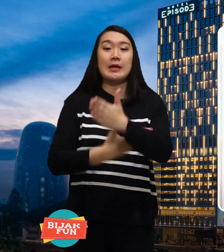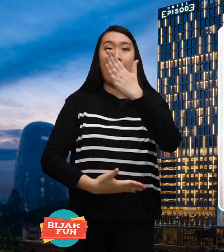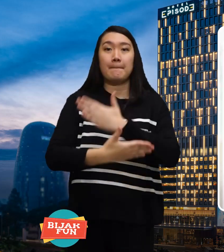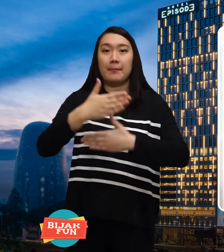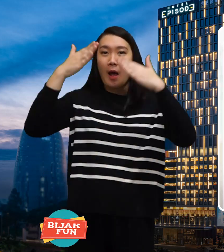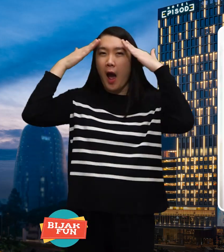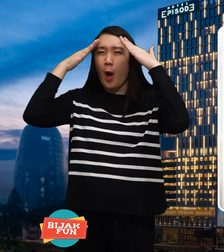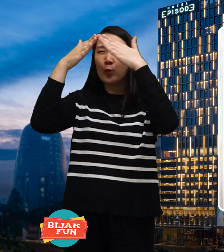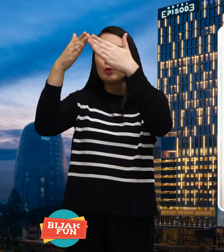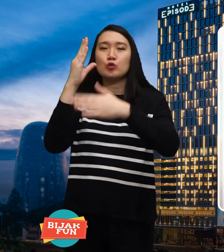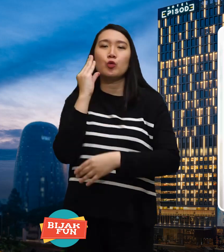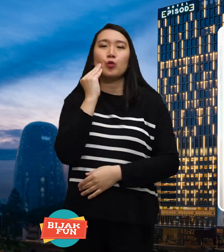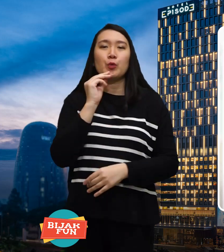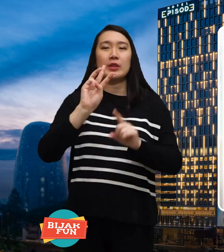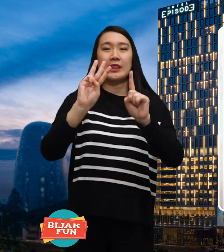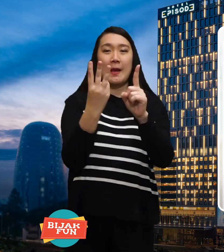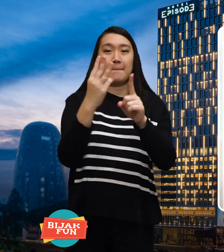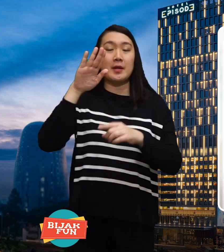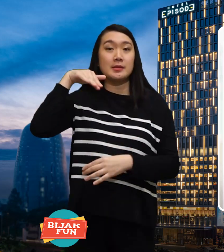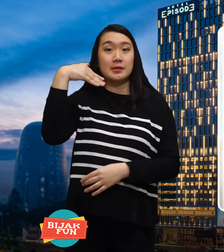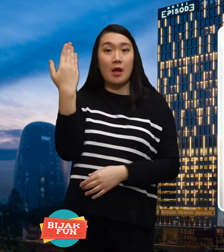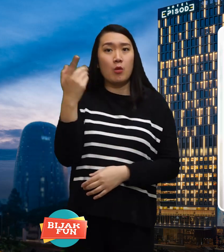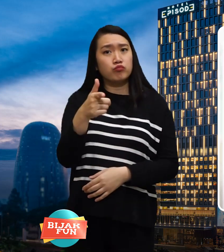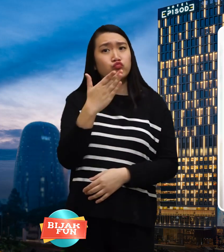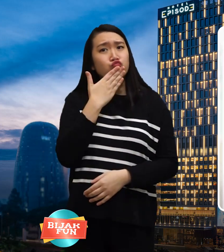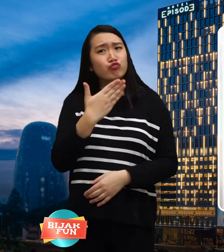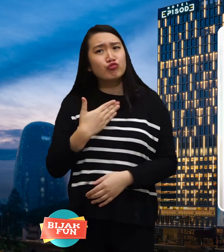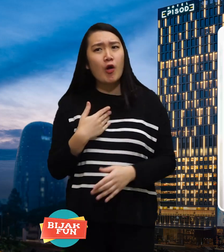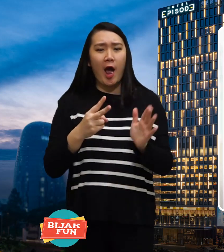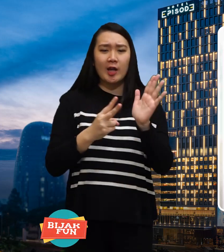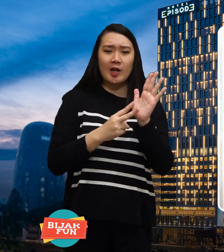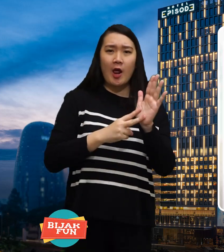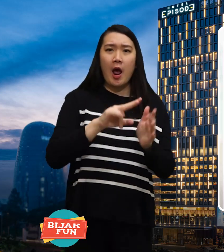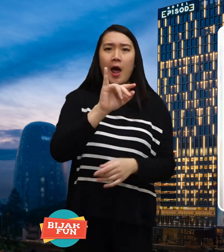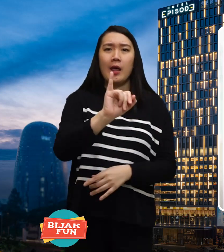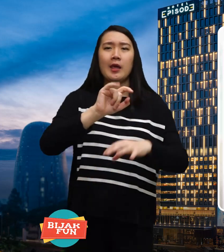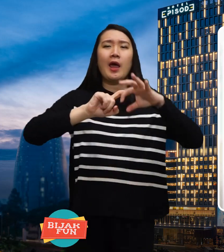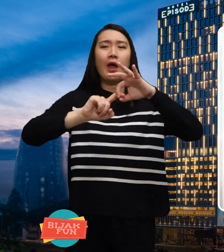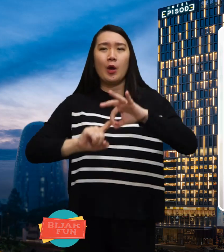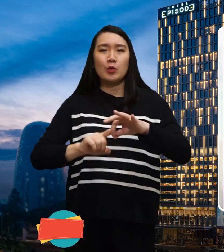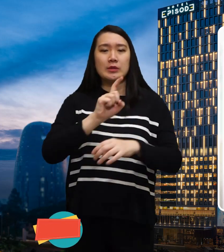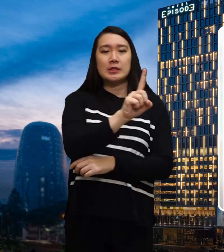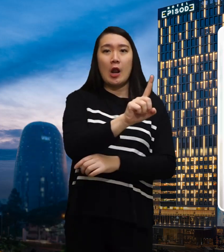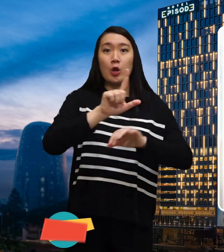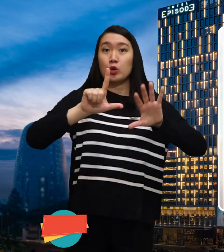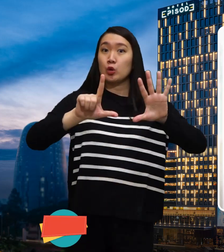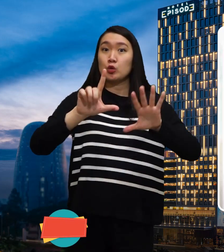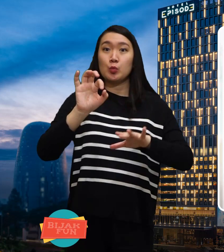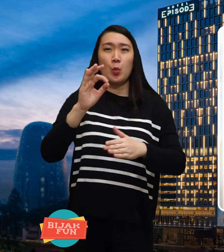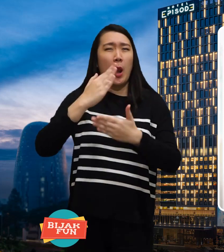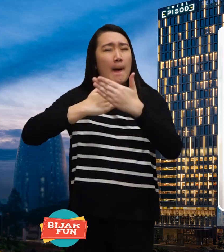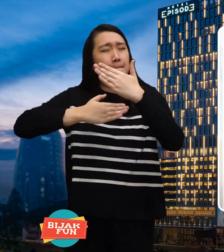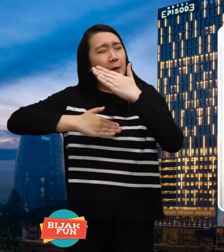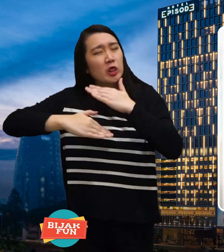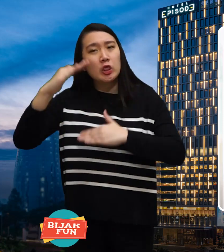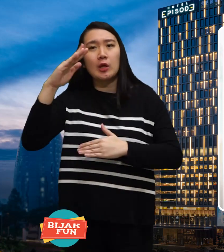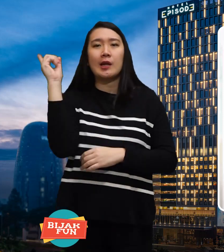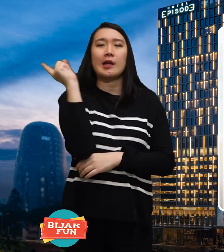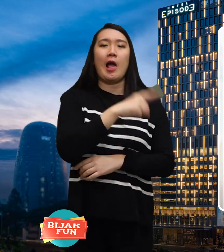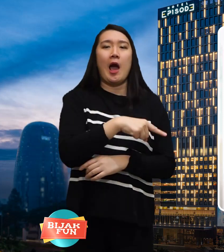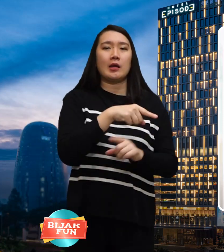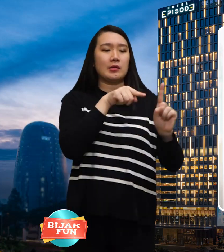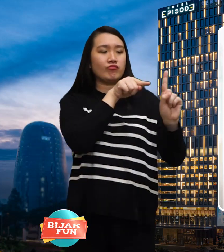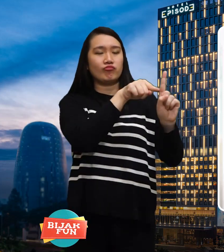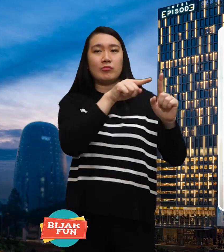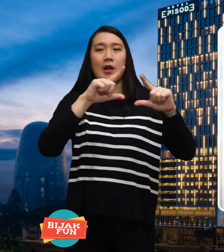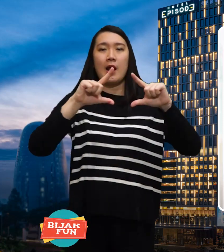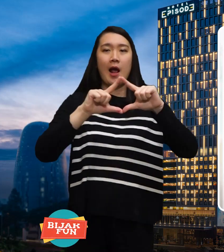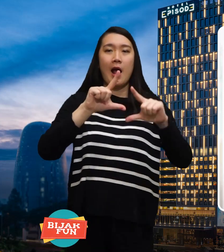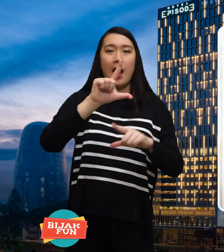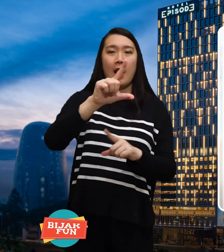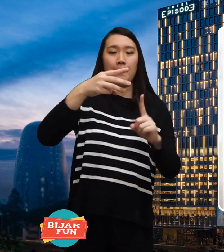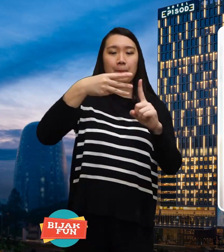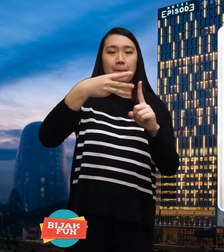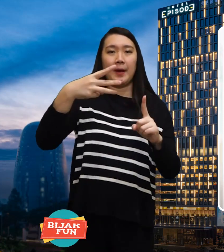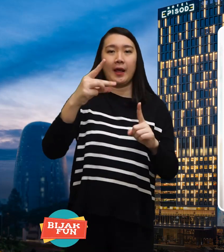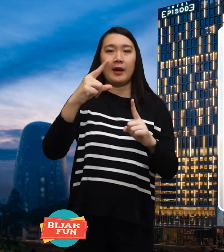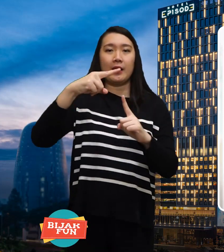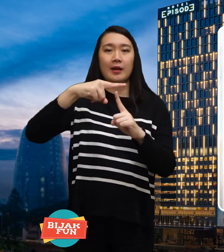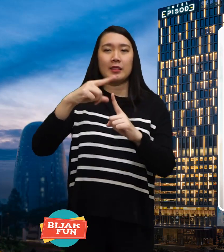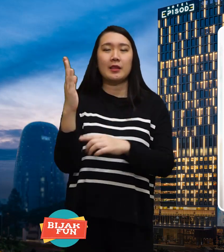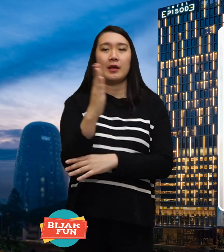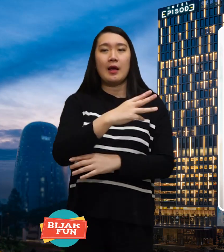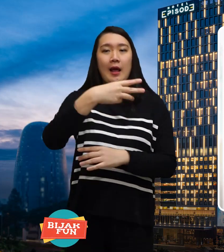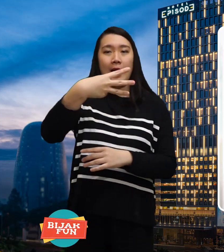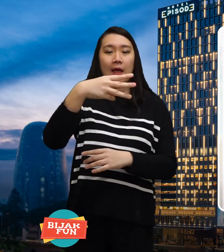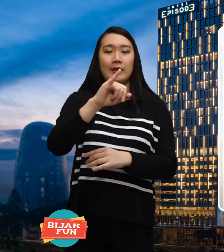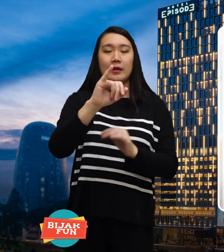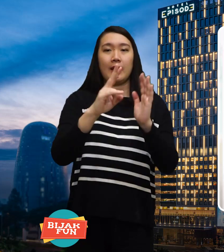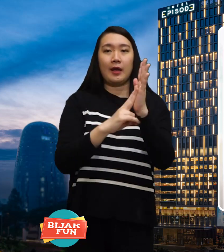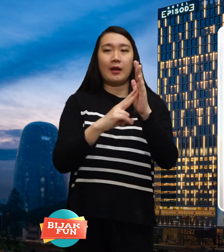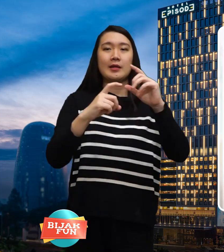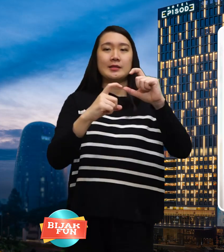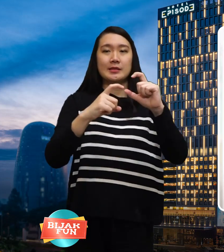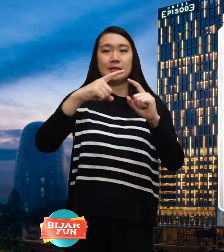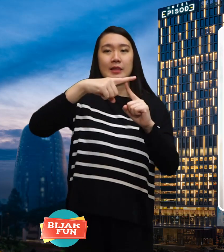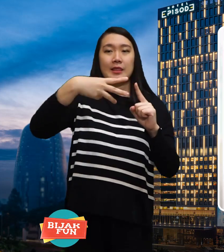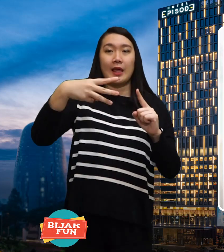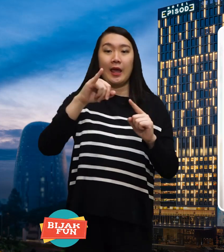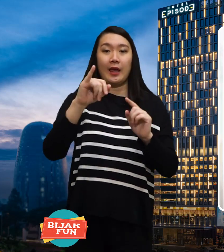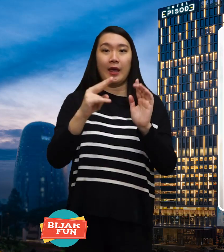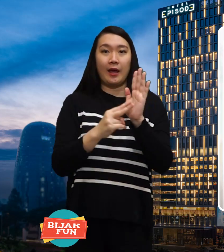adalah disabilitas autis yang memiliki IQ 170 saat berusia 13 tahun, lebih tinggi dari Albert Einstein.